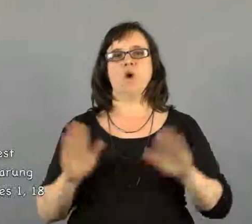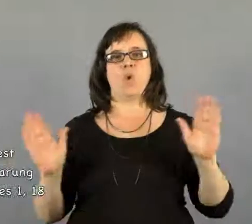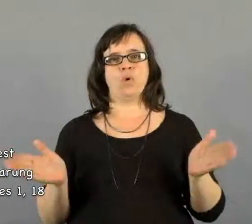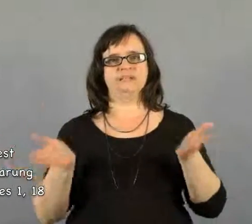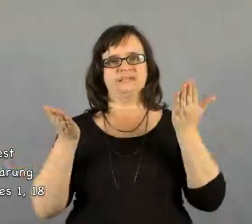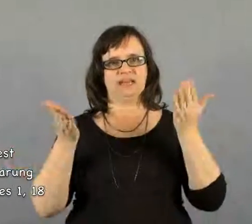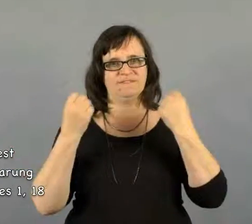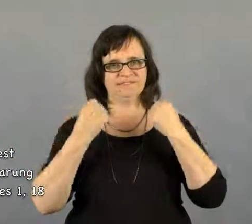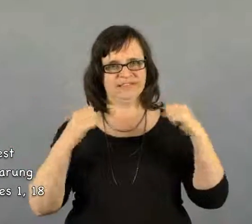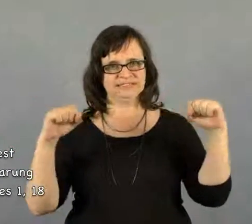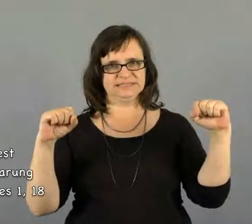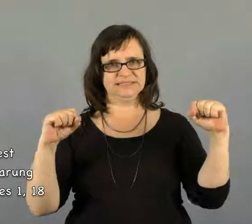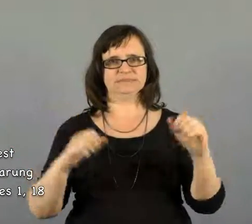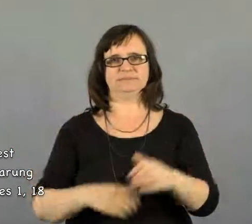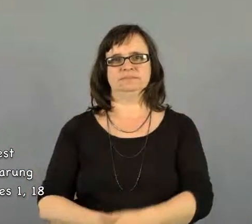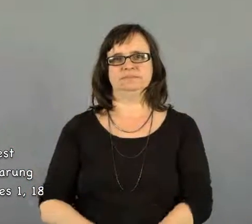Oster-Fest